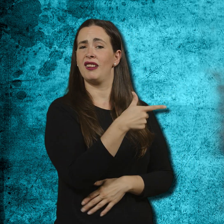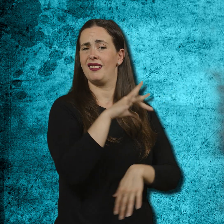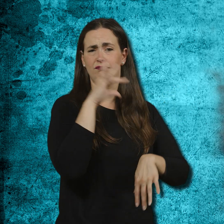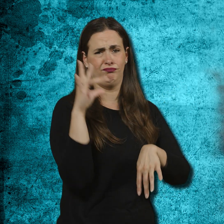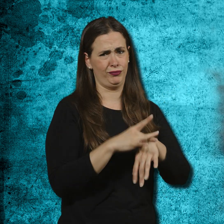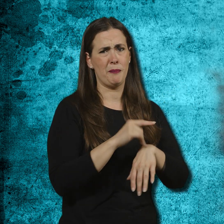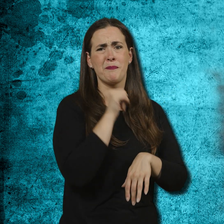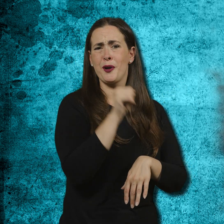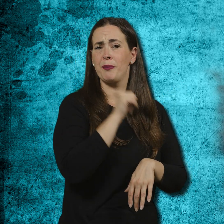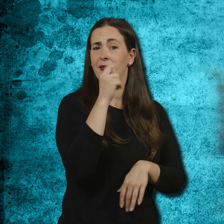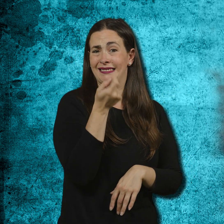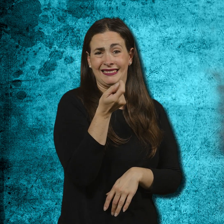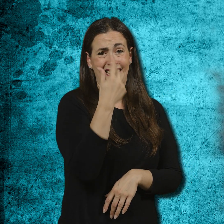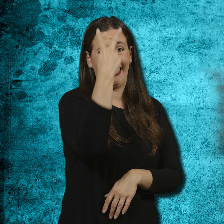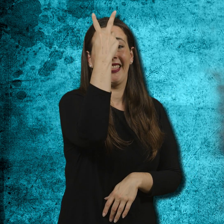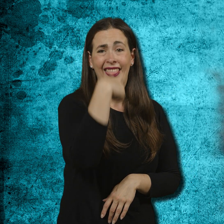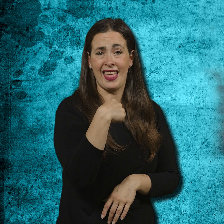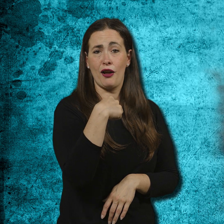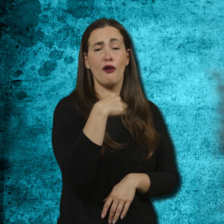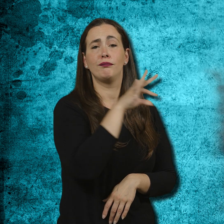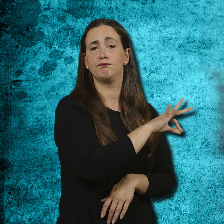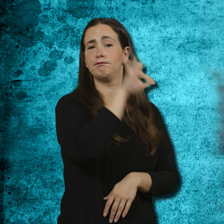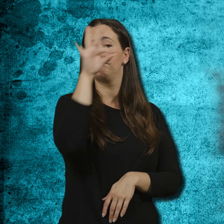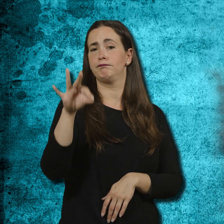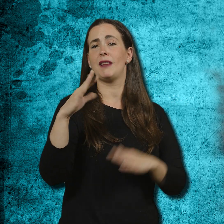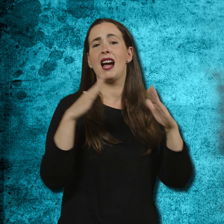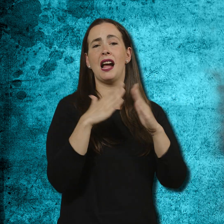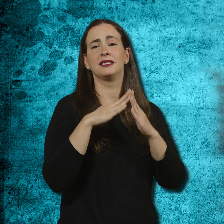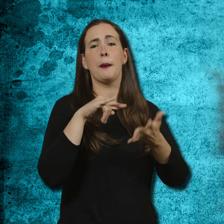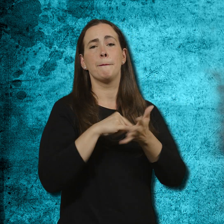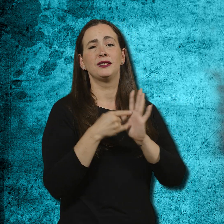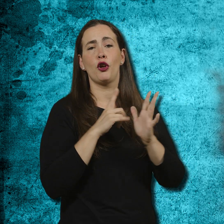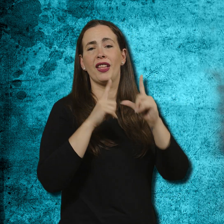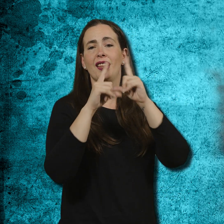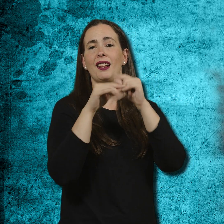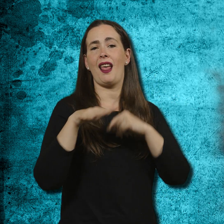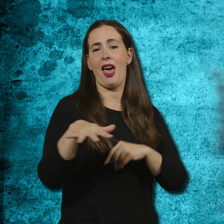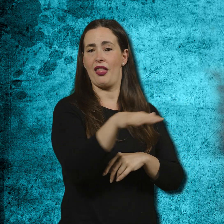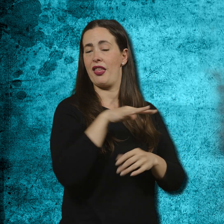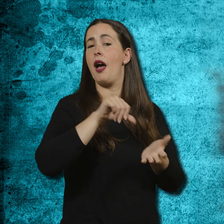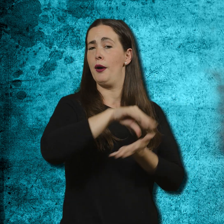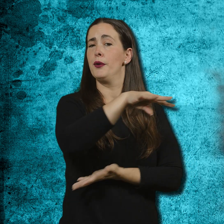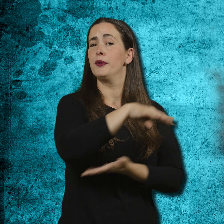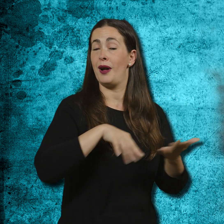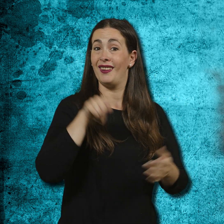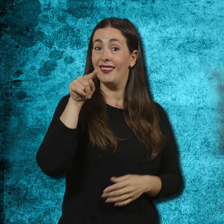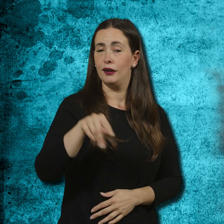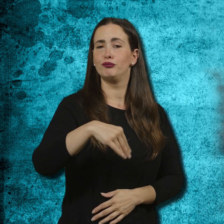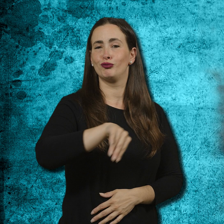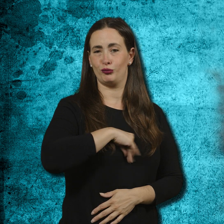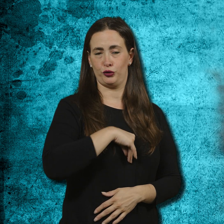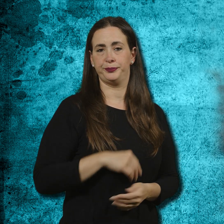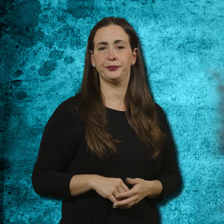En 1885, estant molt malalt i gairebé cec, va ser destinat a la Casa Missió de Gràcia (Barcelona), on va morir.